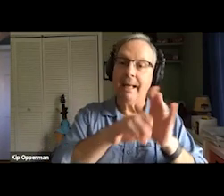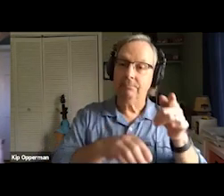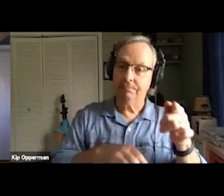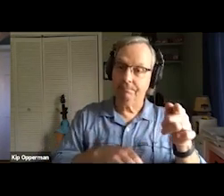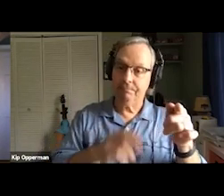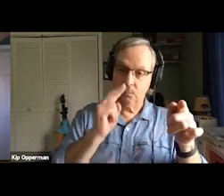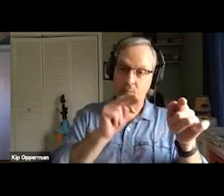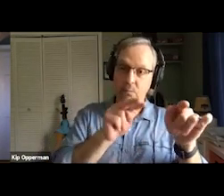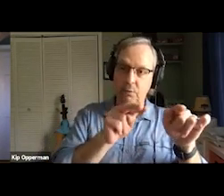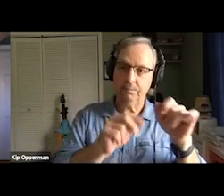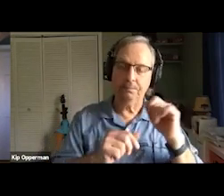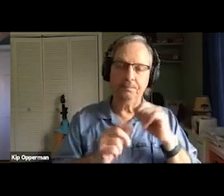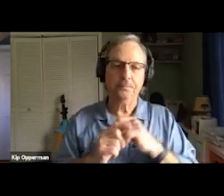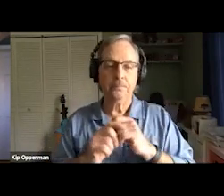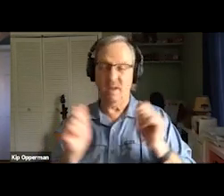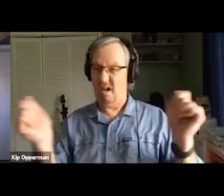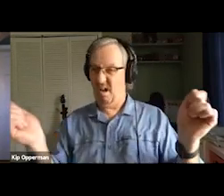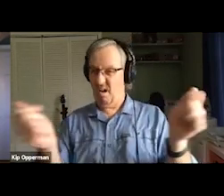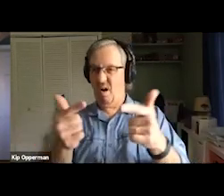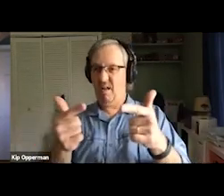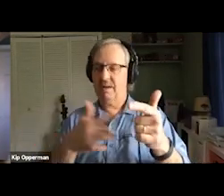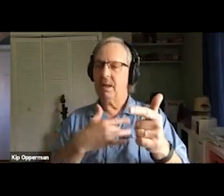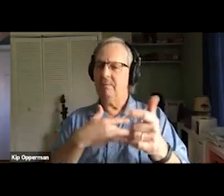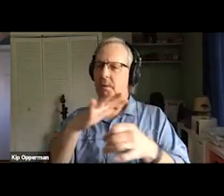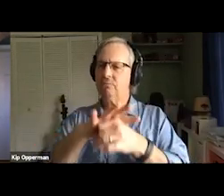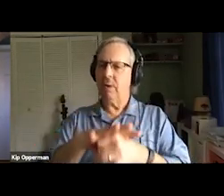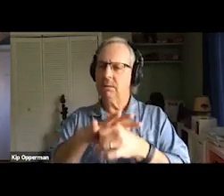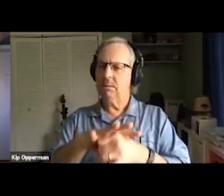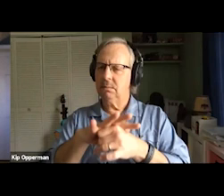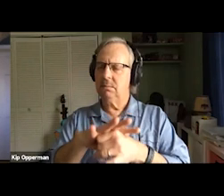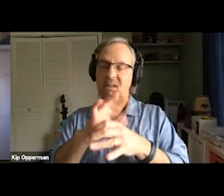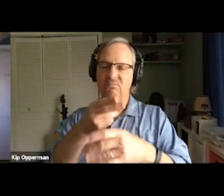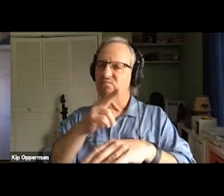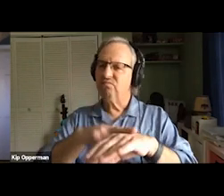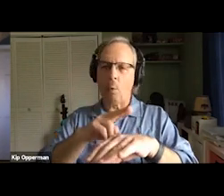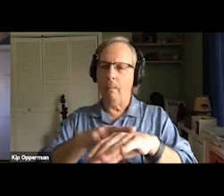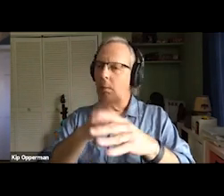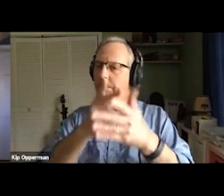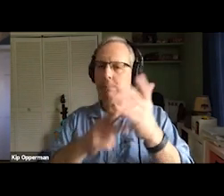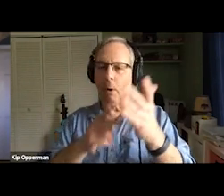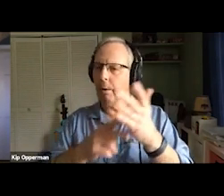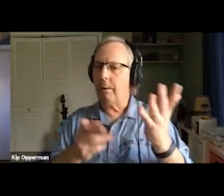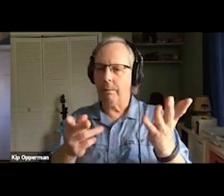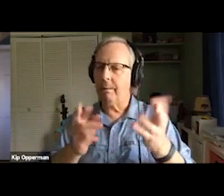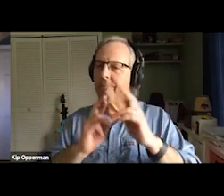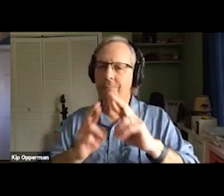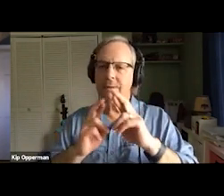Todos, hasta cierto punto, siempre vamos a sentir estrés. El estrés es una parte normal de nuestra respuesta a la vida